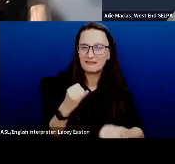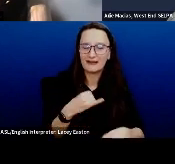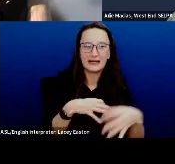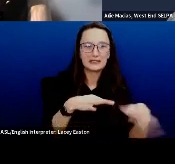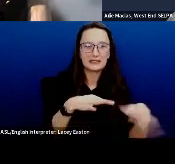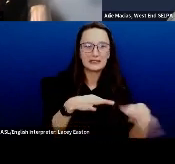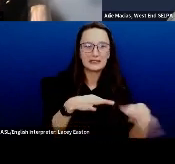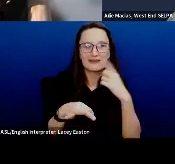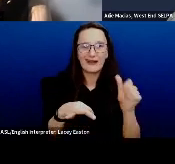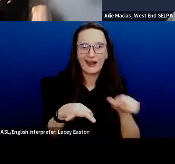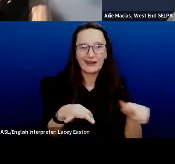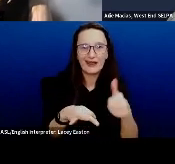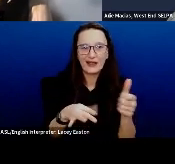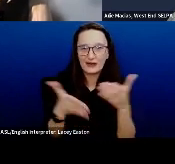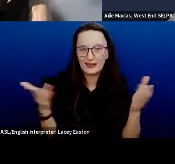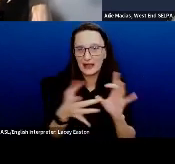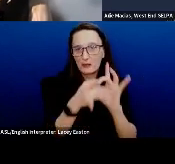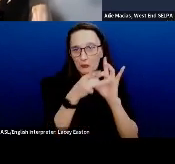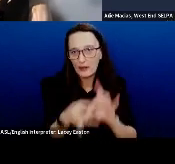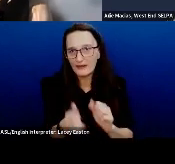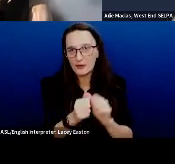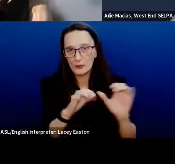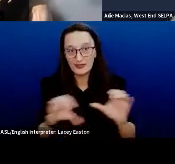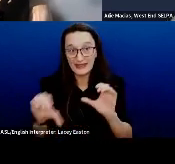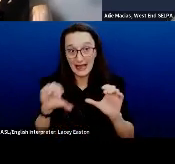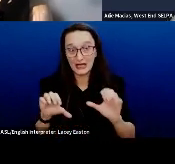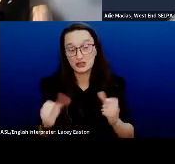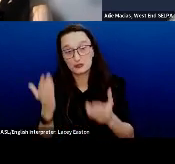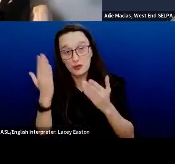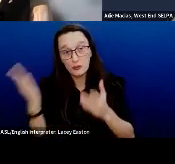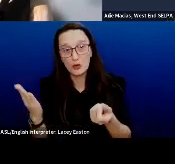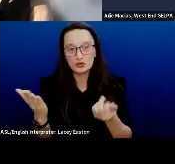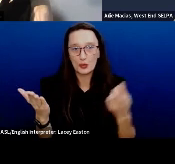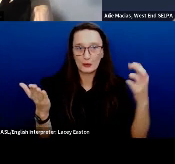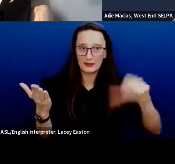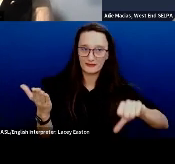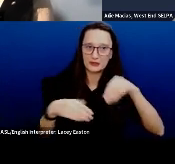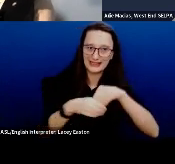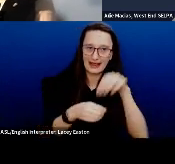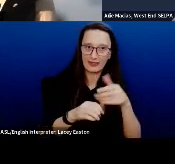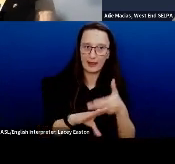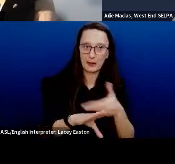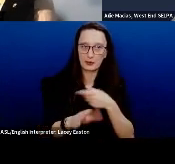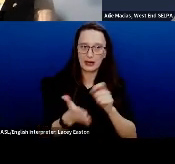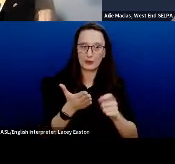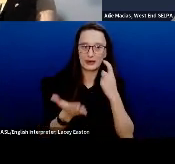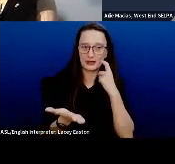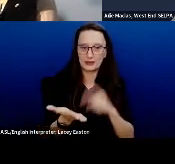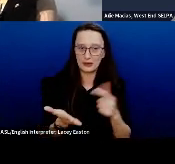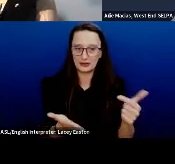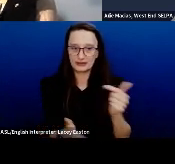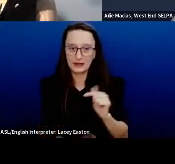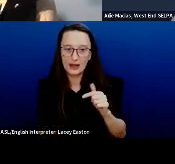acción propuesta o rechazada en el aviso escrito previo y todo lo que diré sobre este escrito previo